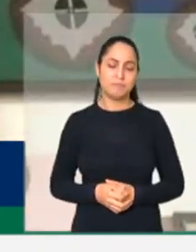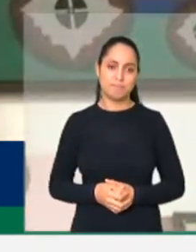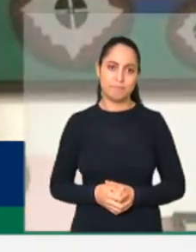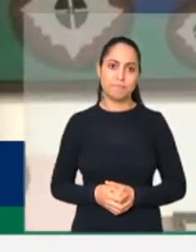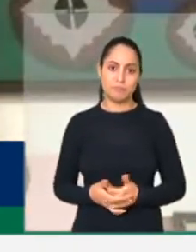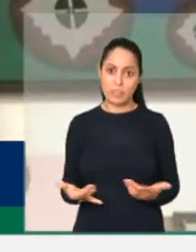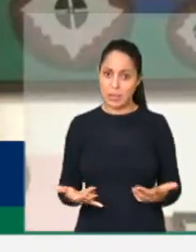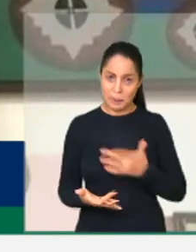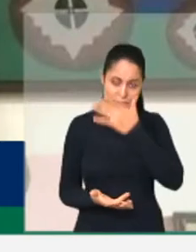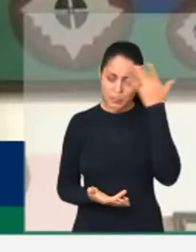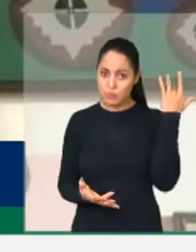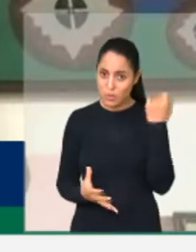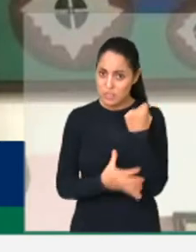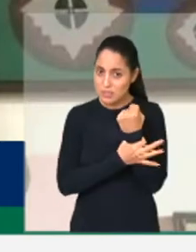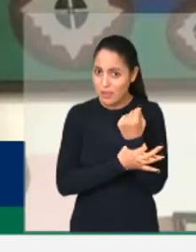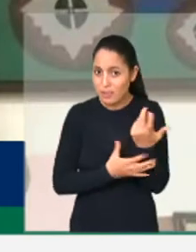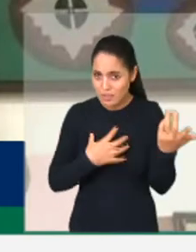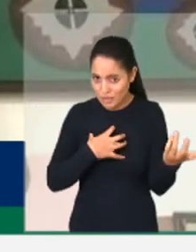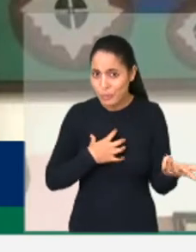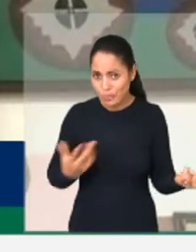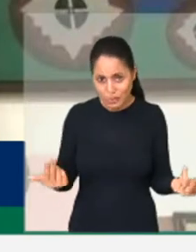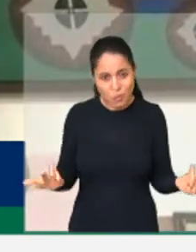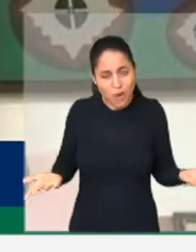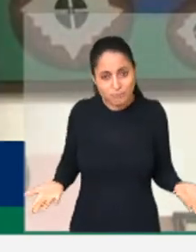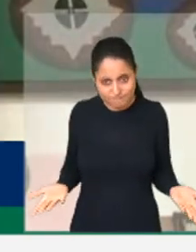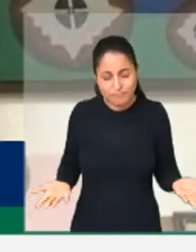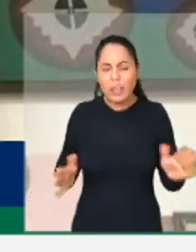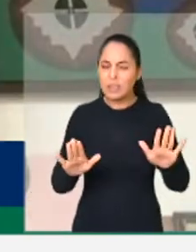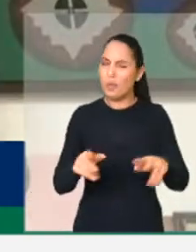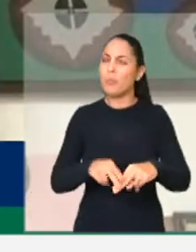QUE JÁ VEM DE LONGO TEMPO TRABALHANDO. PARA QUE VERDADEIRAMENTE, NÓS POSSAMOS... COMEMORAR